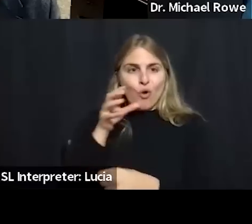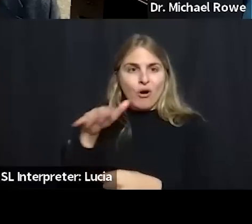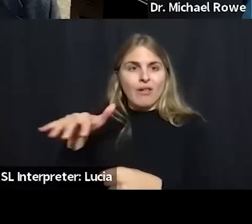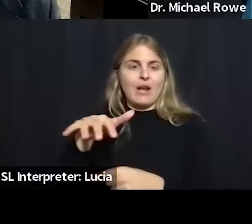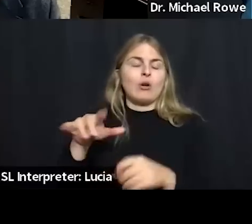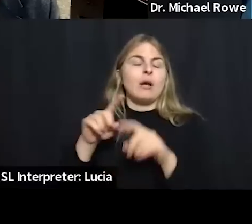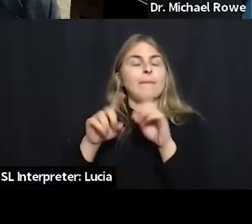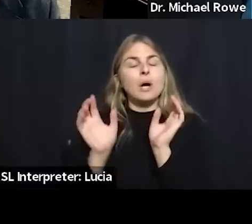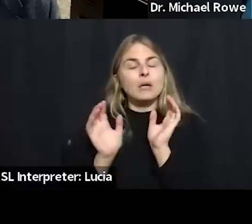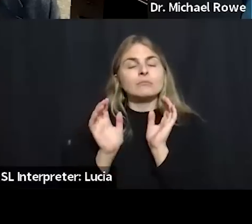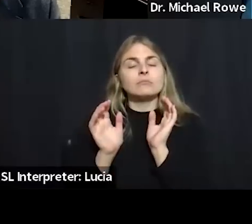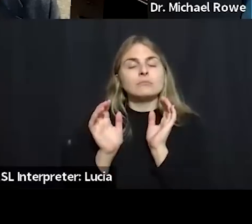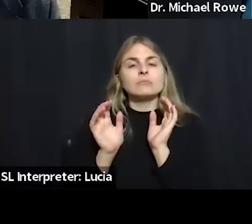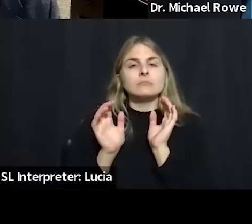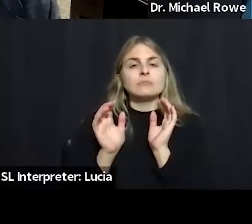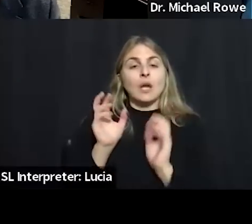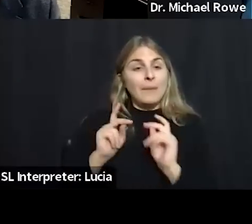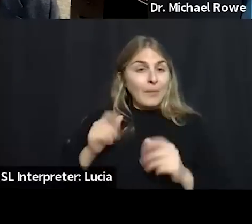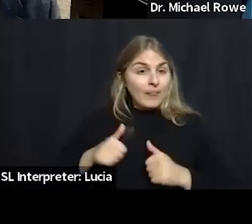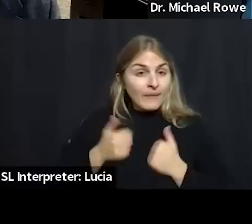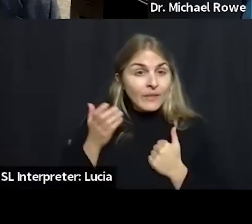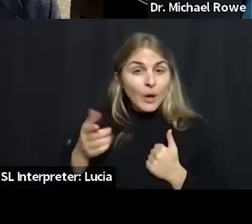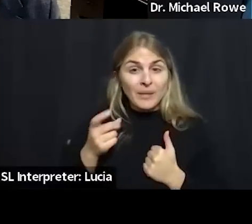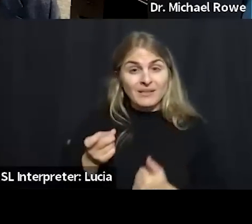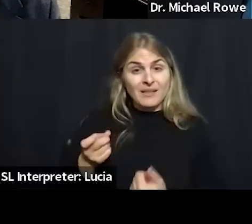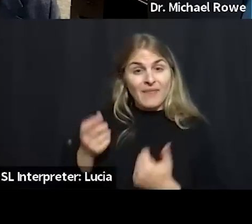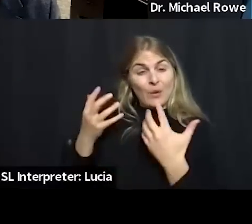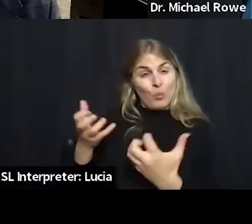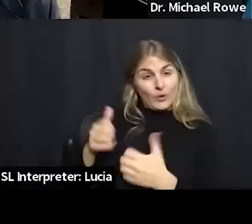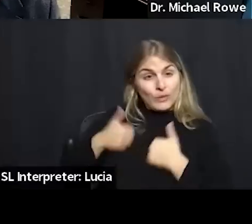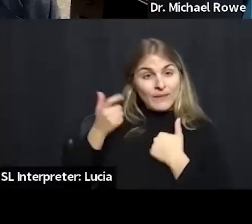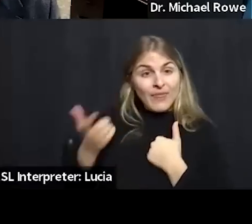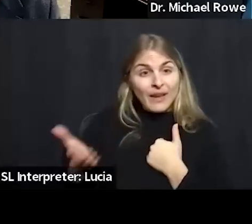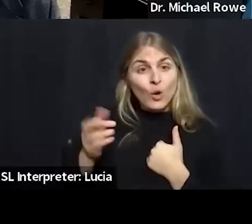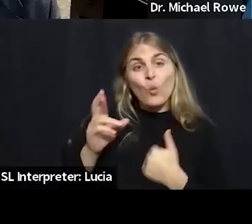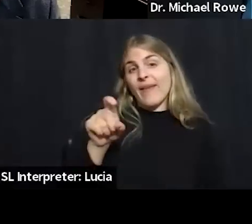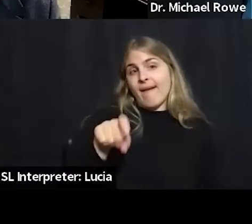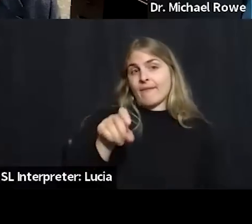si la gente vive allí porque quiere o porque tiene que hacerlo. Sí.